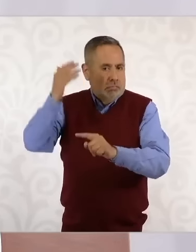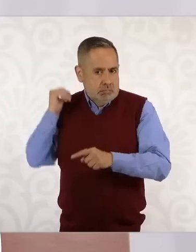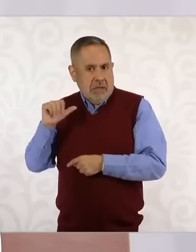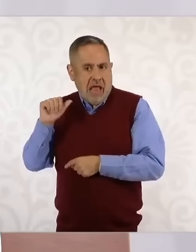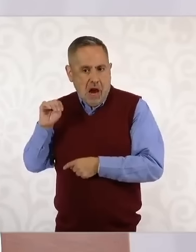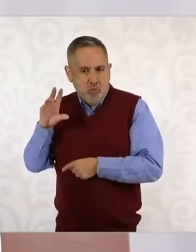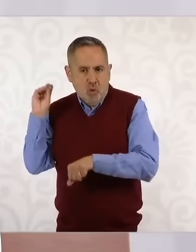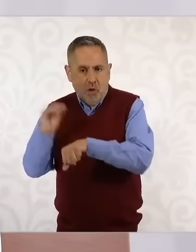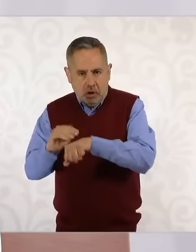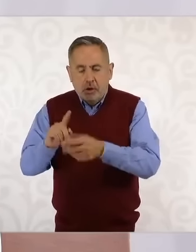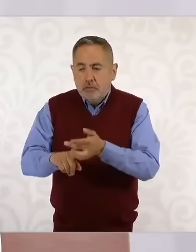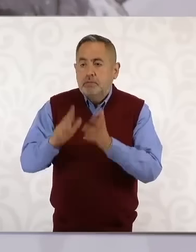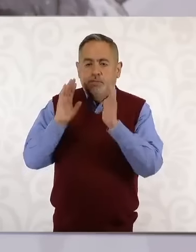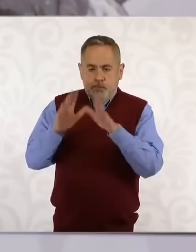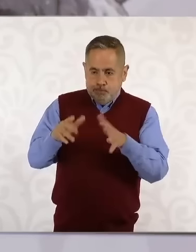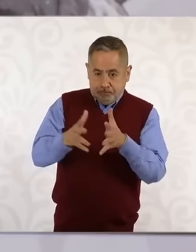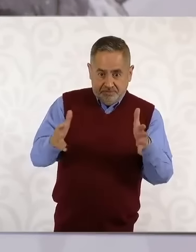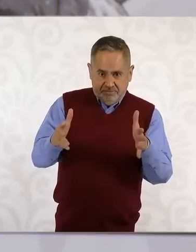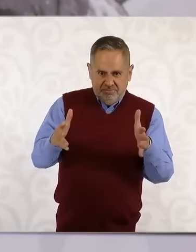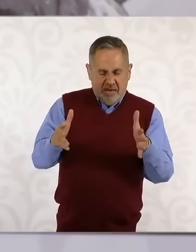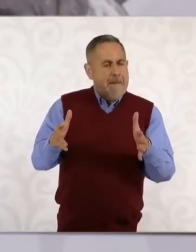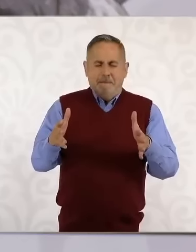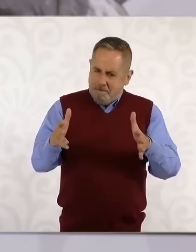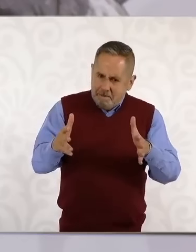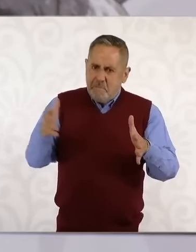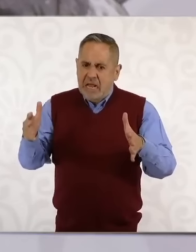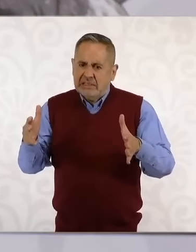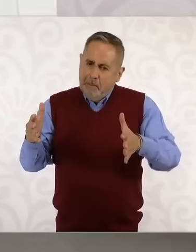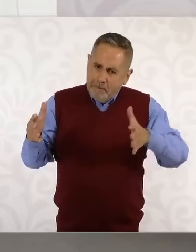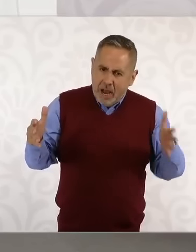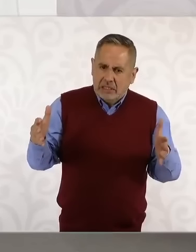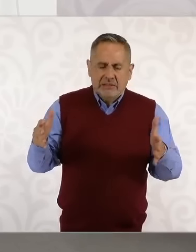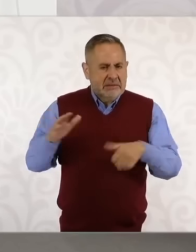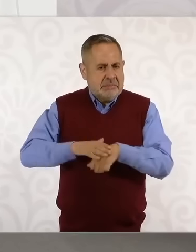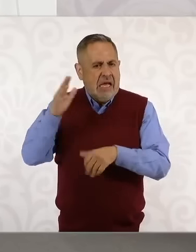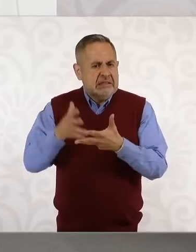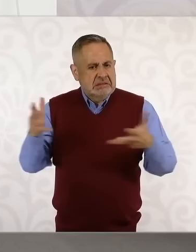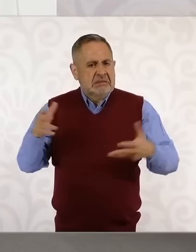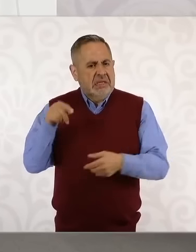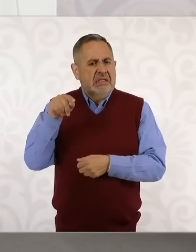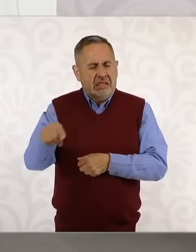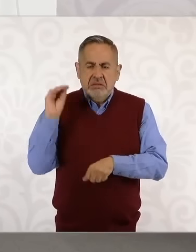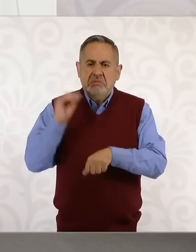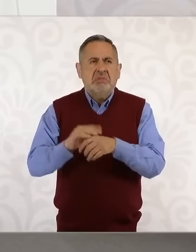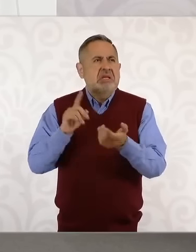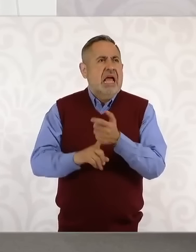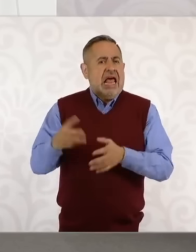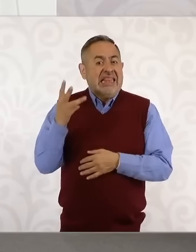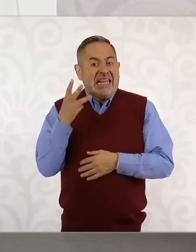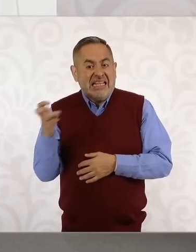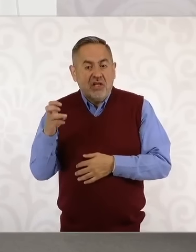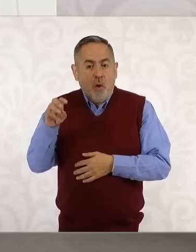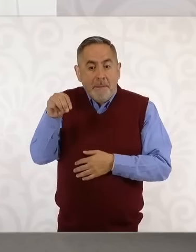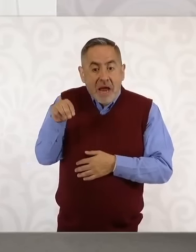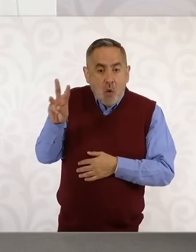y ahora la vamos a aumentar. Esta también ya se licitó y estamos hablando de 300 MW + 280,